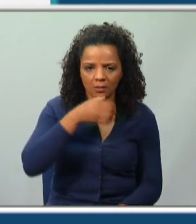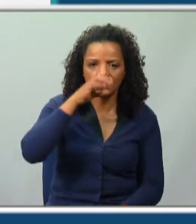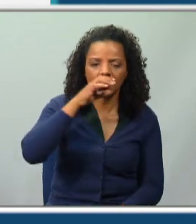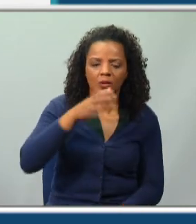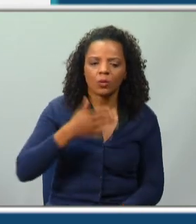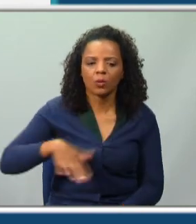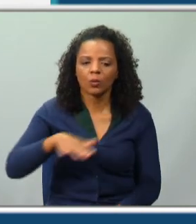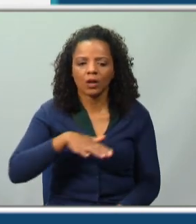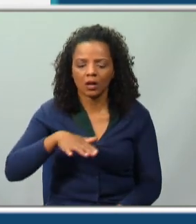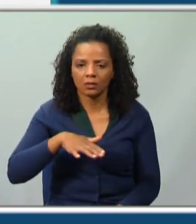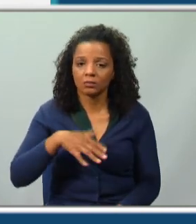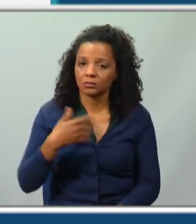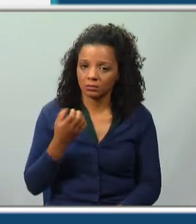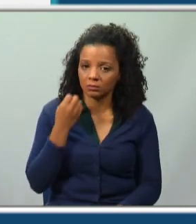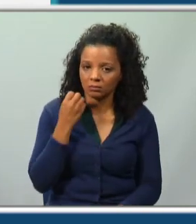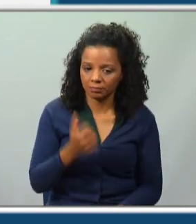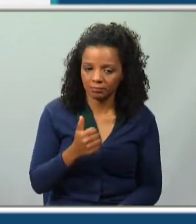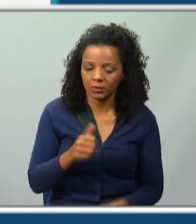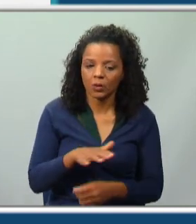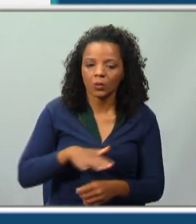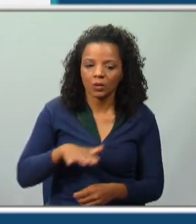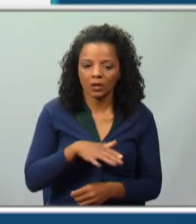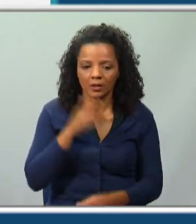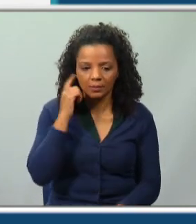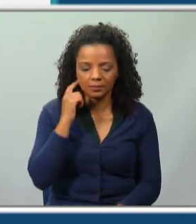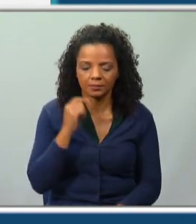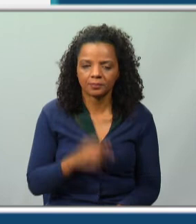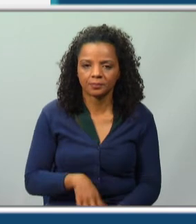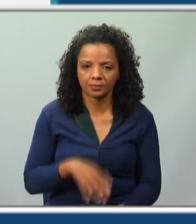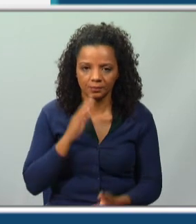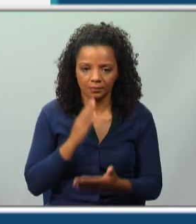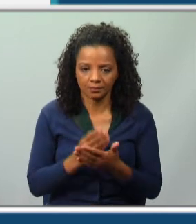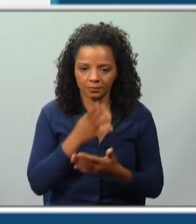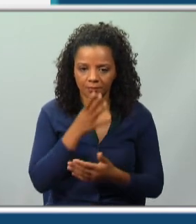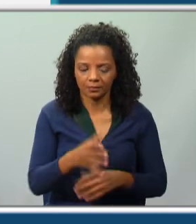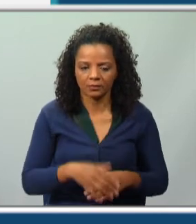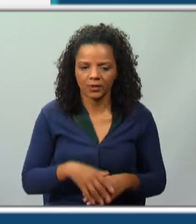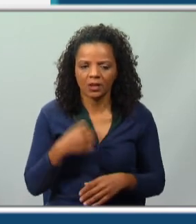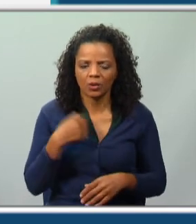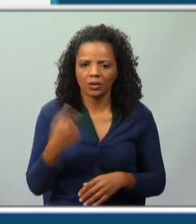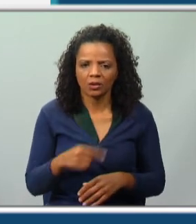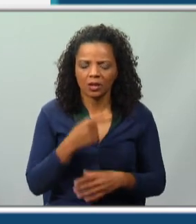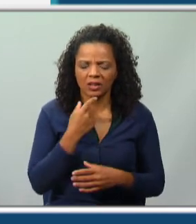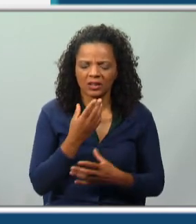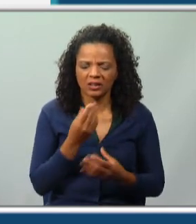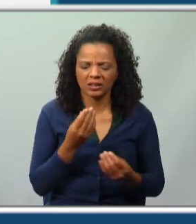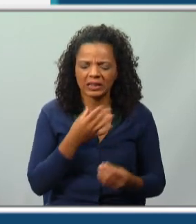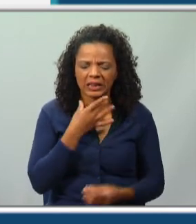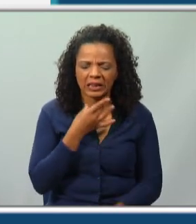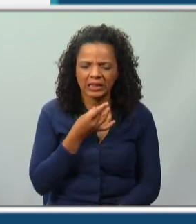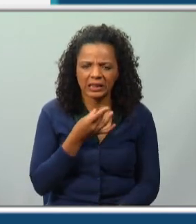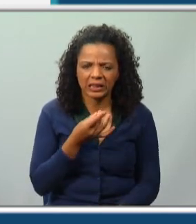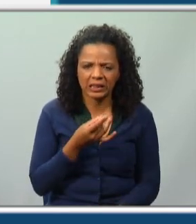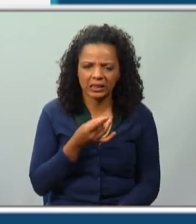o lugar muito bem é o lugar e por último tínhamos eu tenho tanta sede Aqui Esta 這個地方很好，最後是這個地方我們有我好渴在這裡